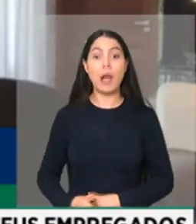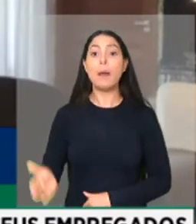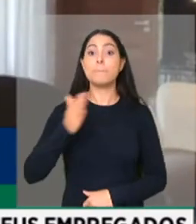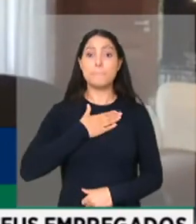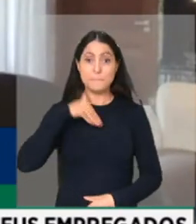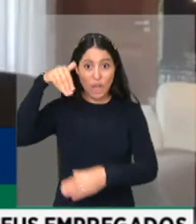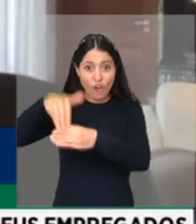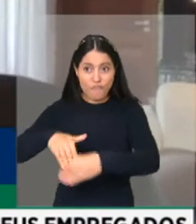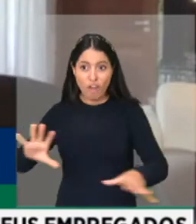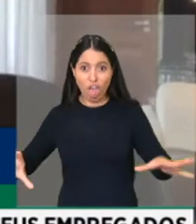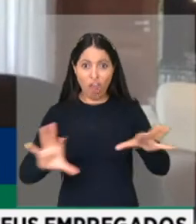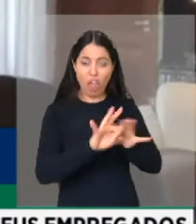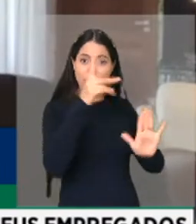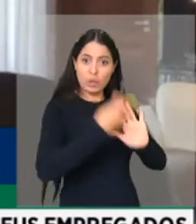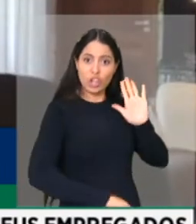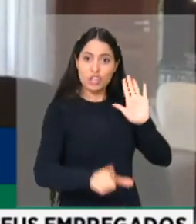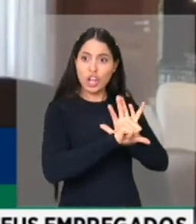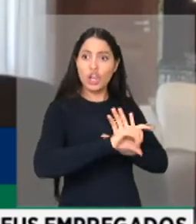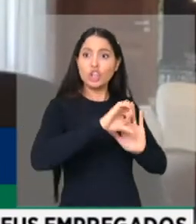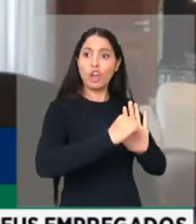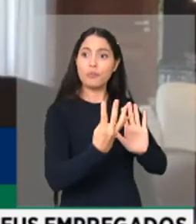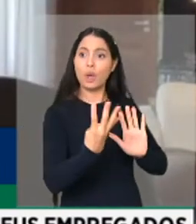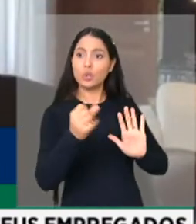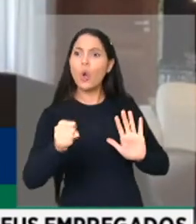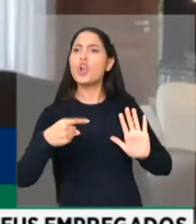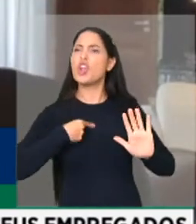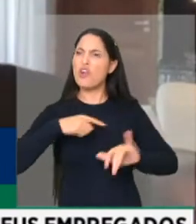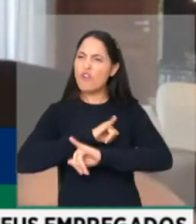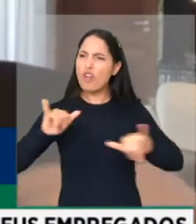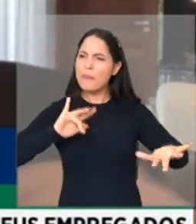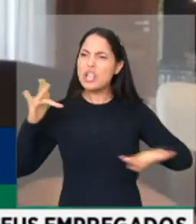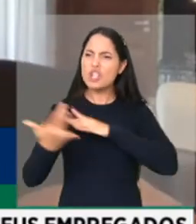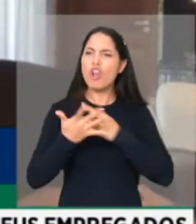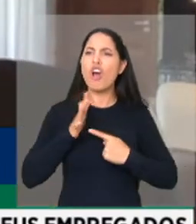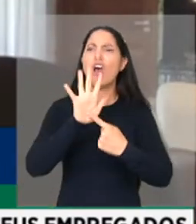NÃO QUERO TER O MEU VOTO VINCULADO A ESSE 948, VOU DIVULGAR AMPLAMENTE NAS MINHAS